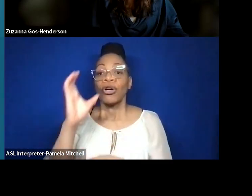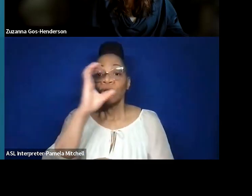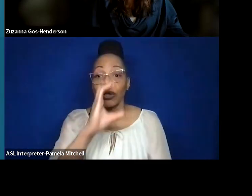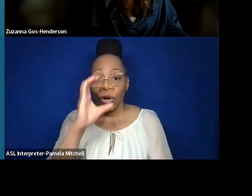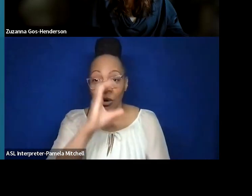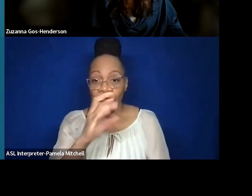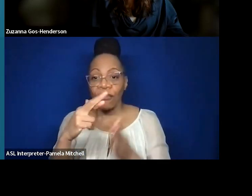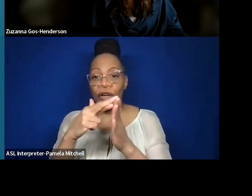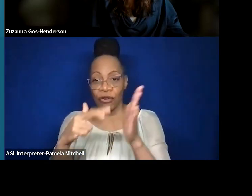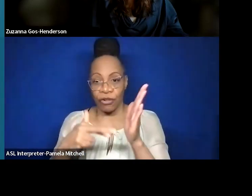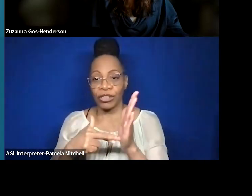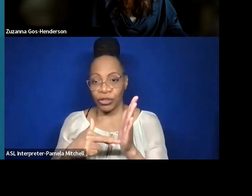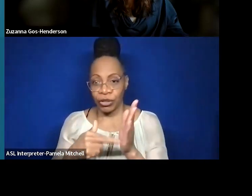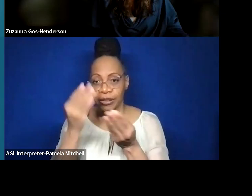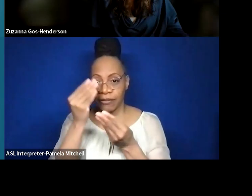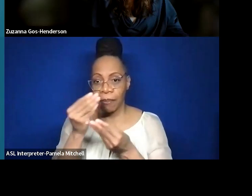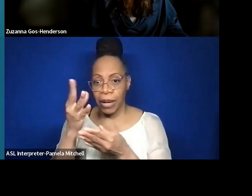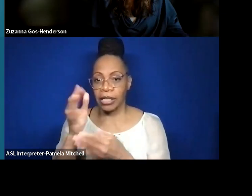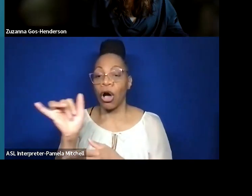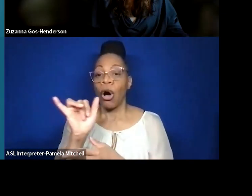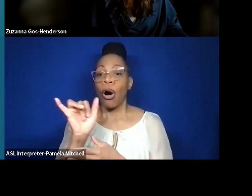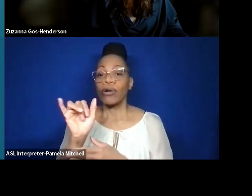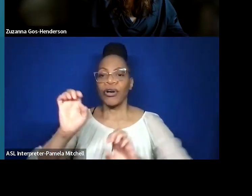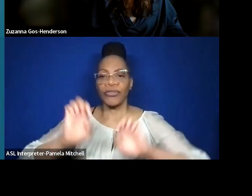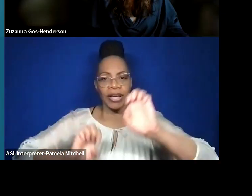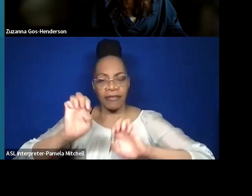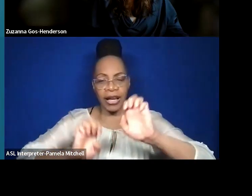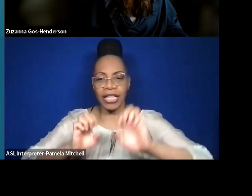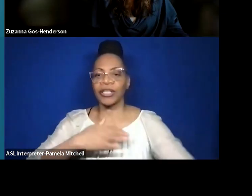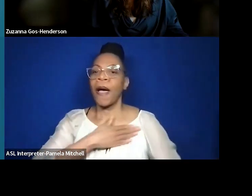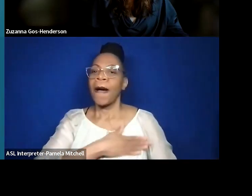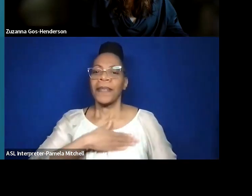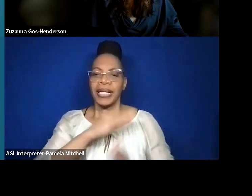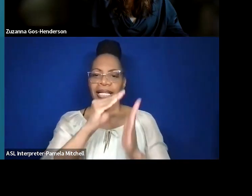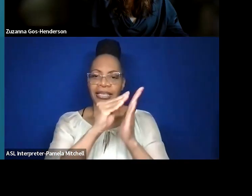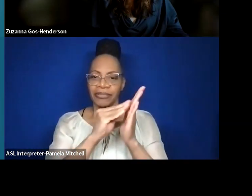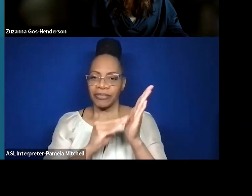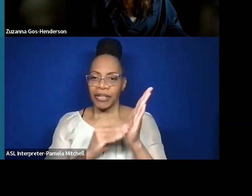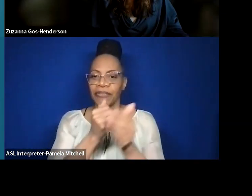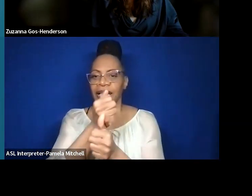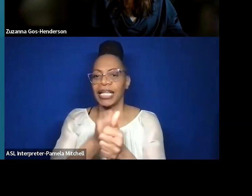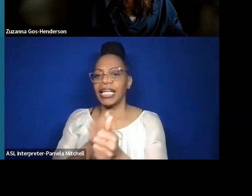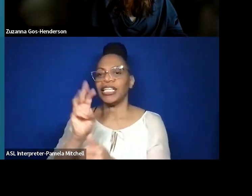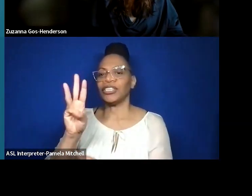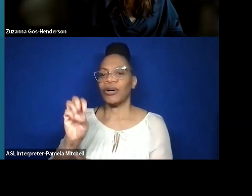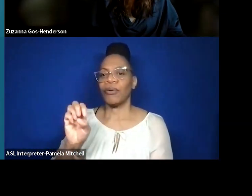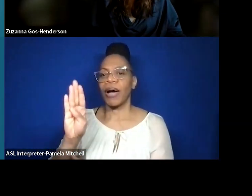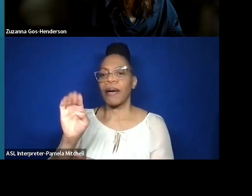Y no olvides llenar la evaluación que realmente informa futuros seminarios web. Y nuevamente, podrás obtener el certificado de asistencia.